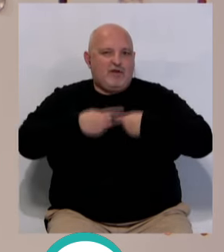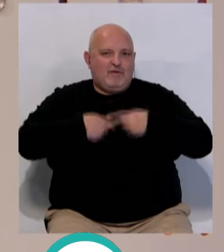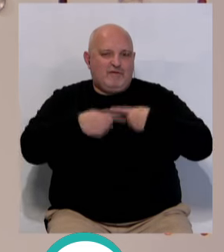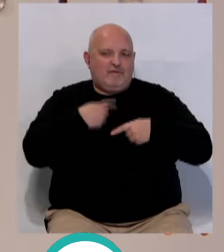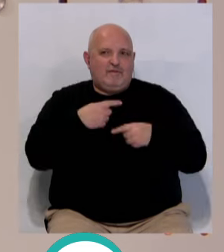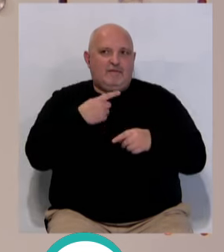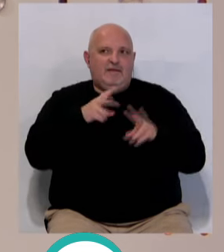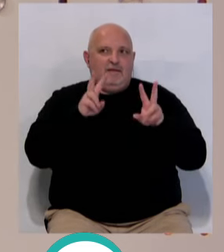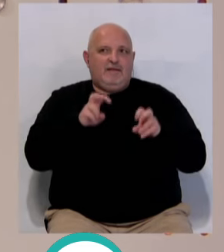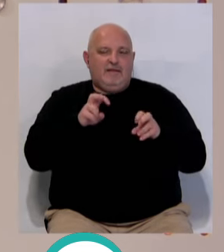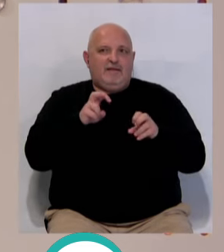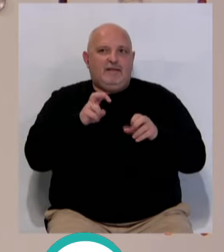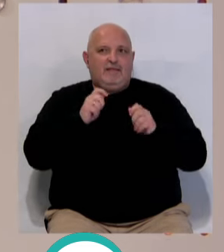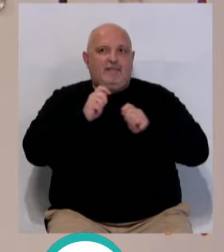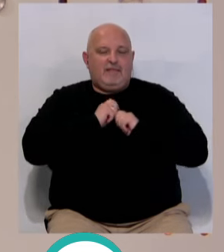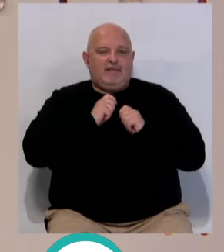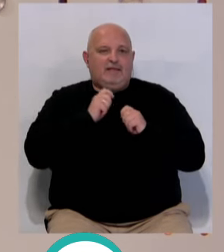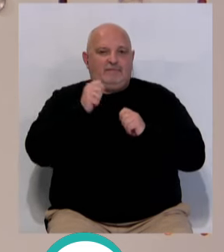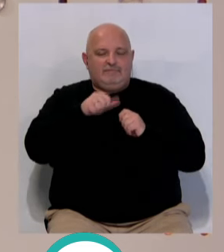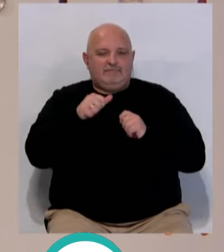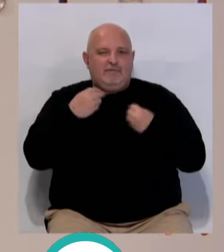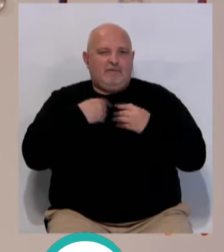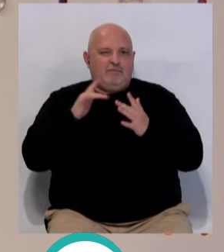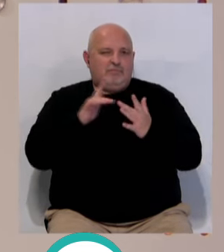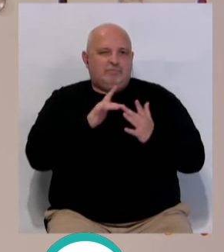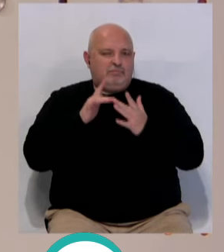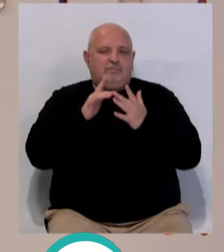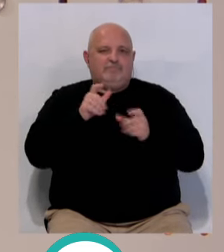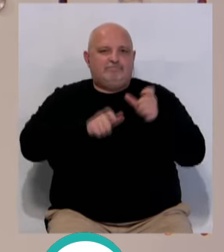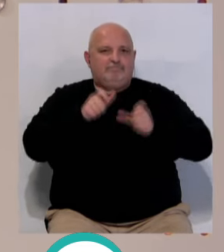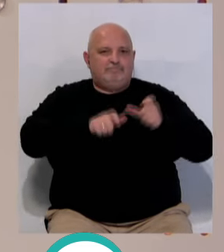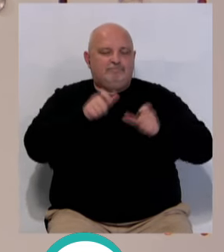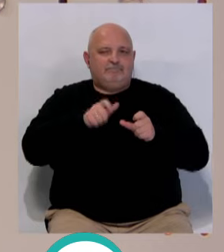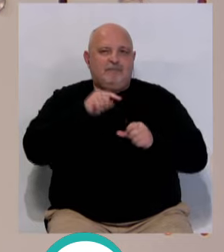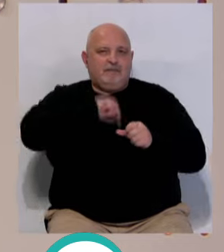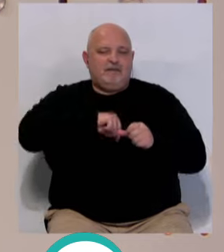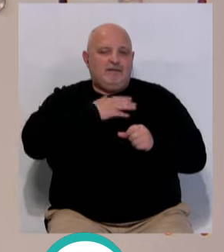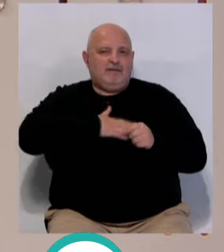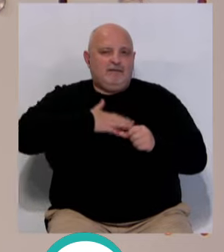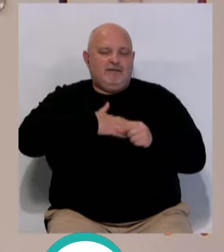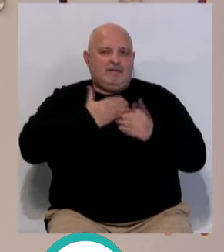chicos aportan las vivencias que tienes con ellos y las satisfacciones que diariamente pues recibes